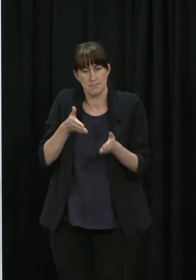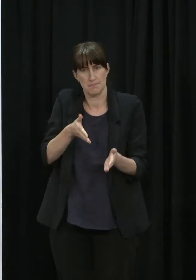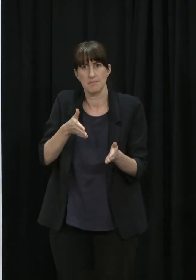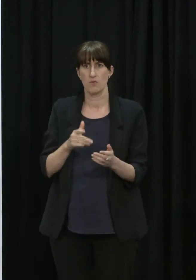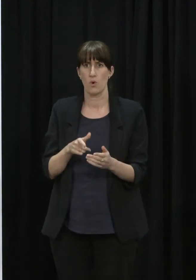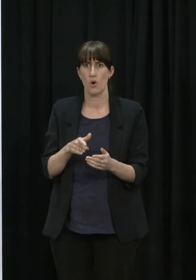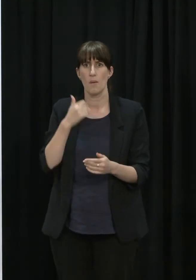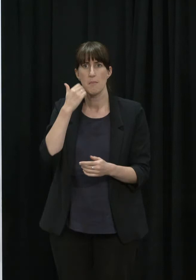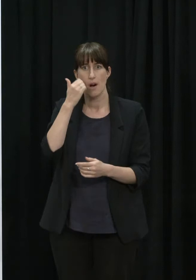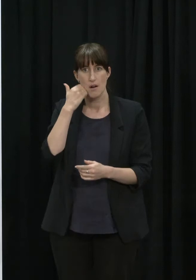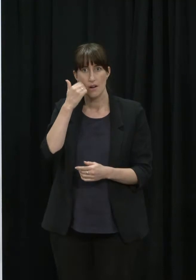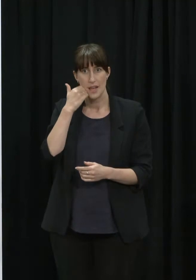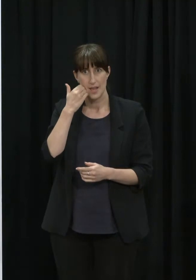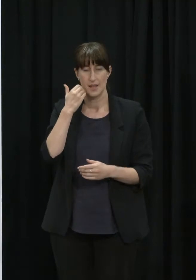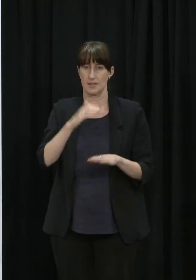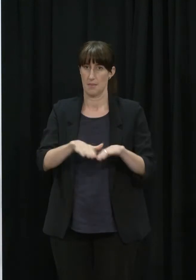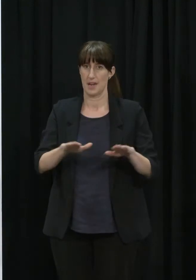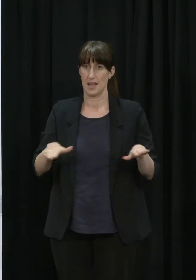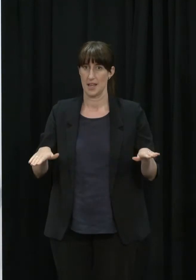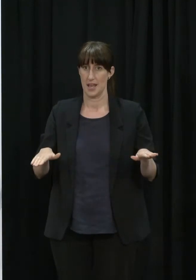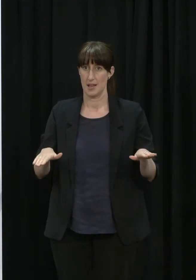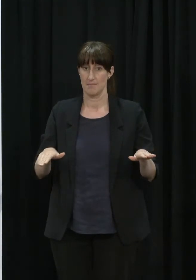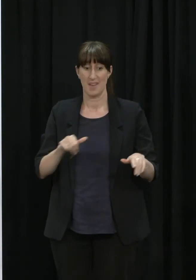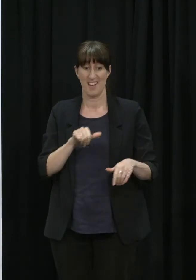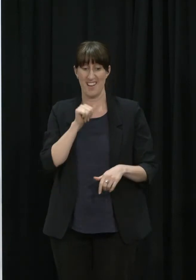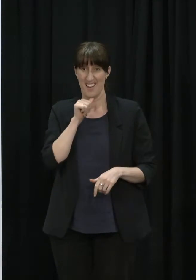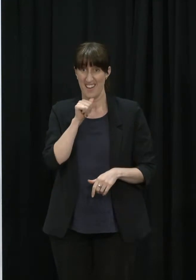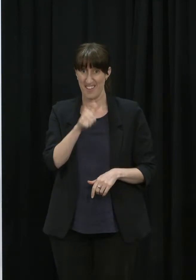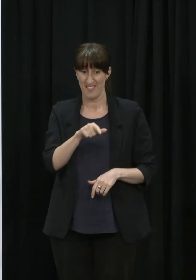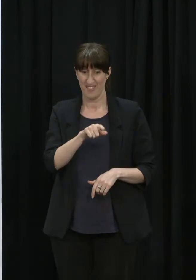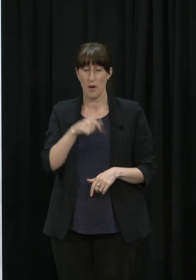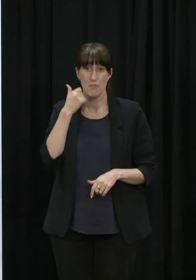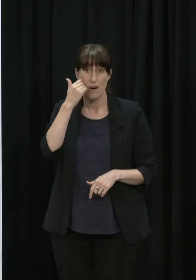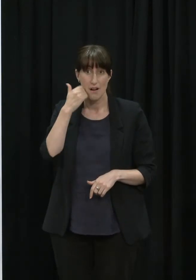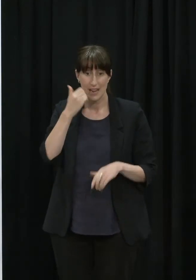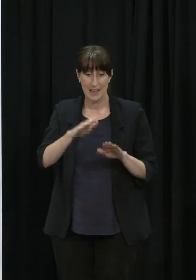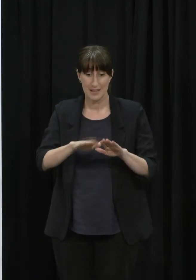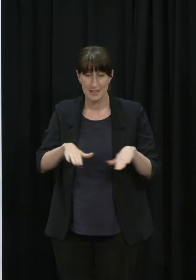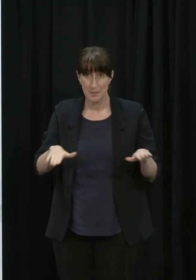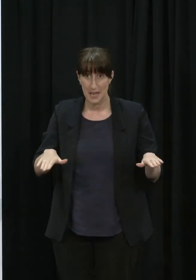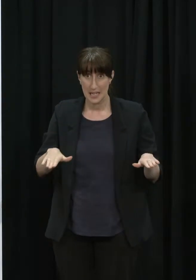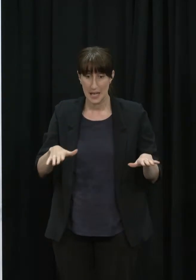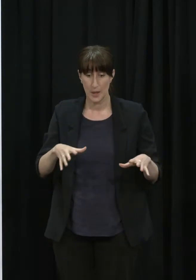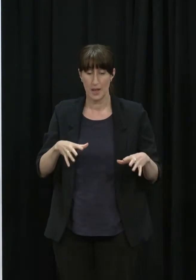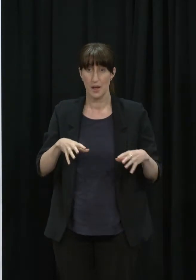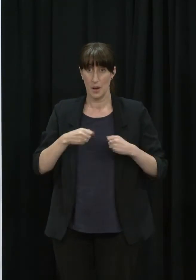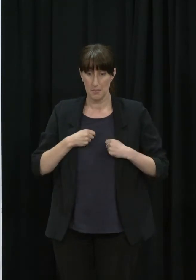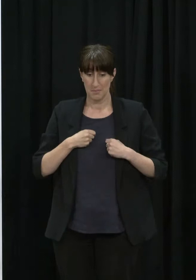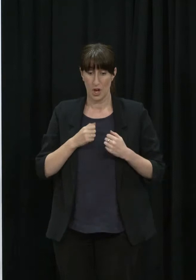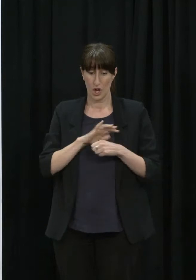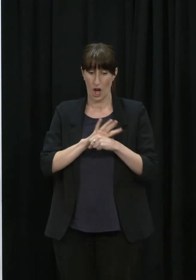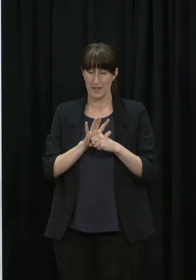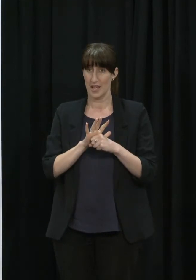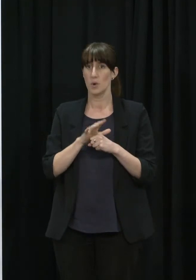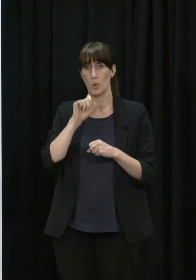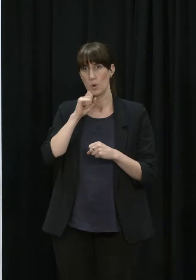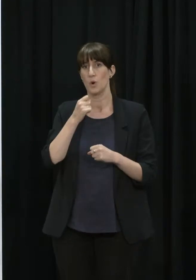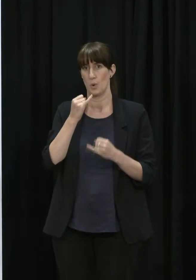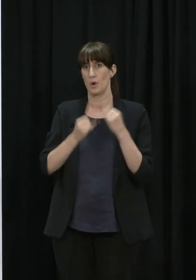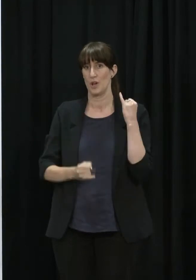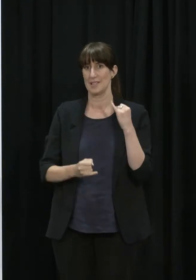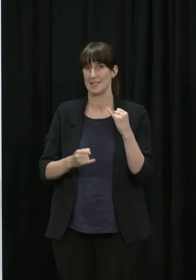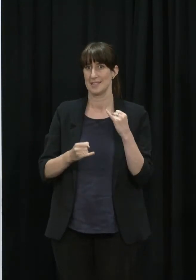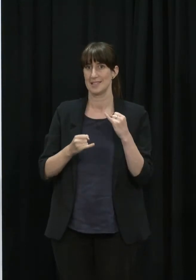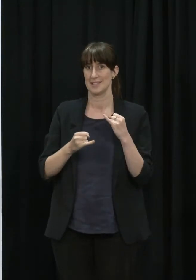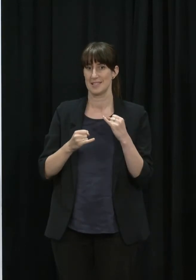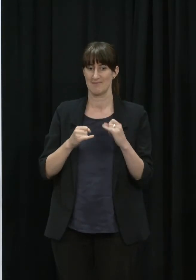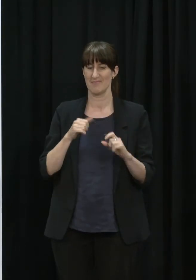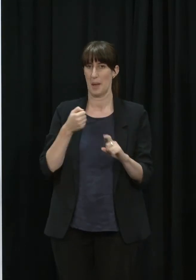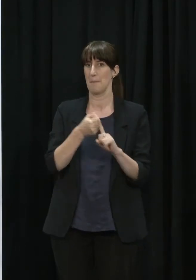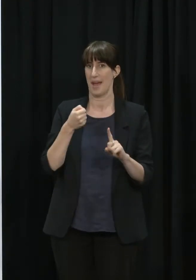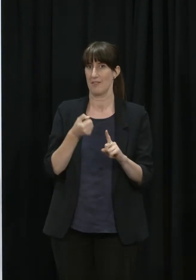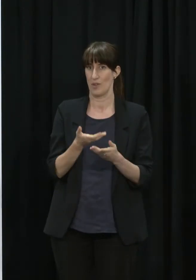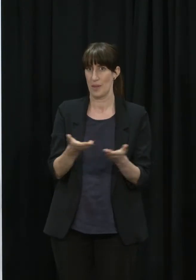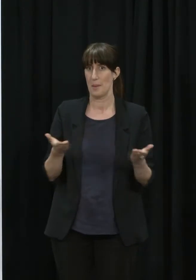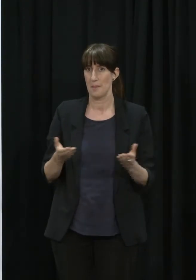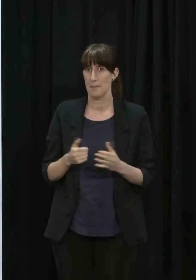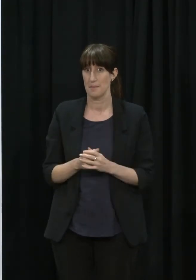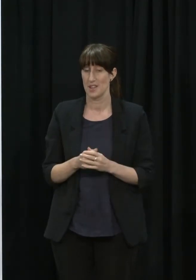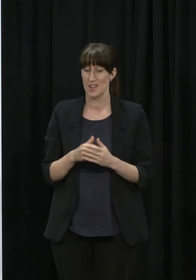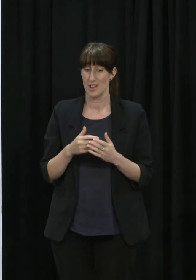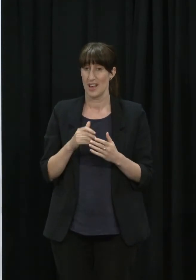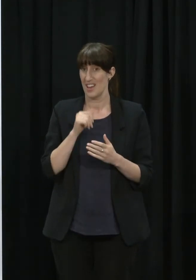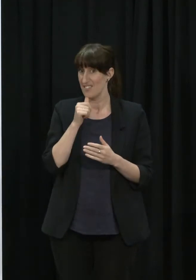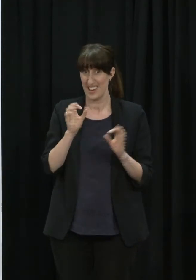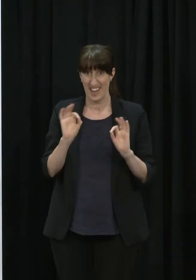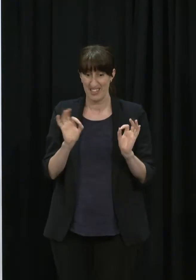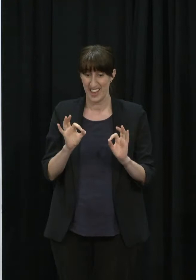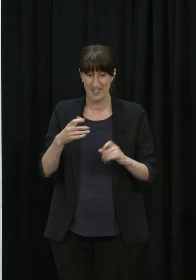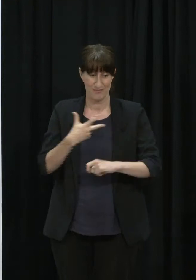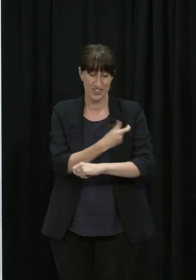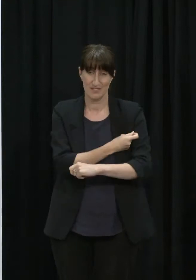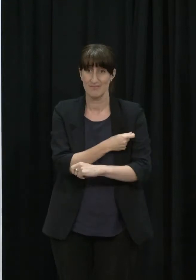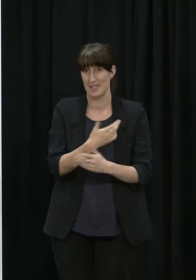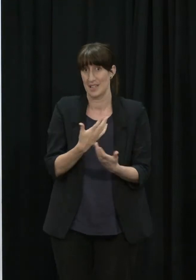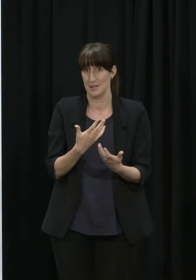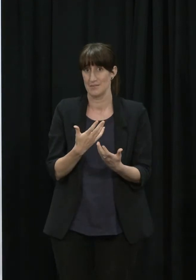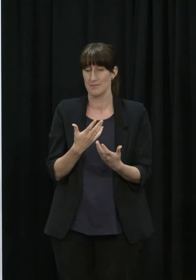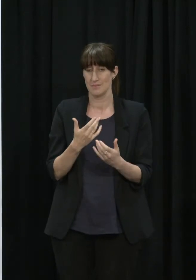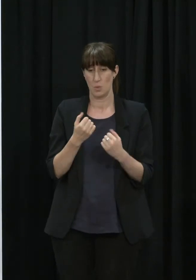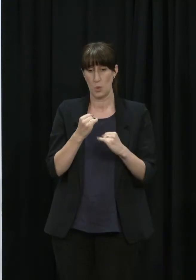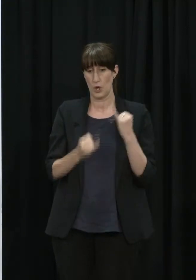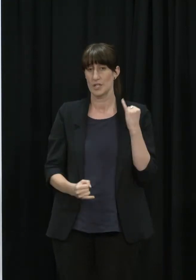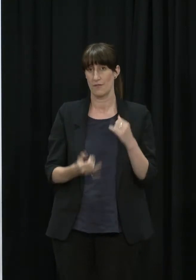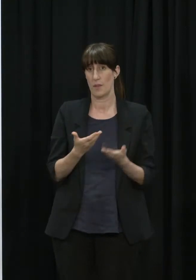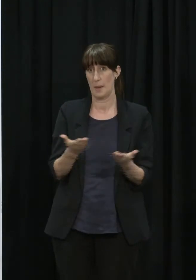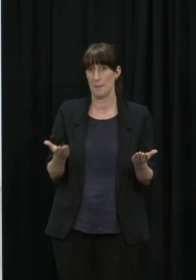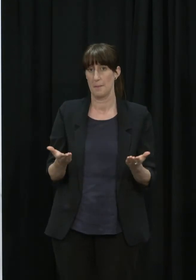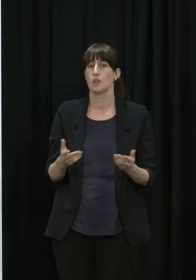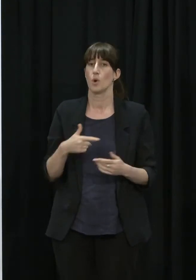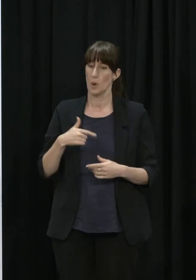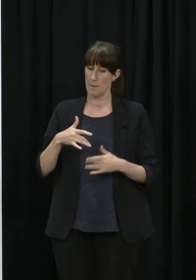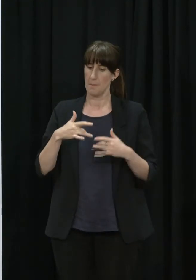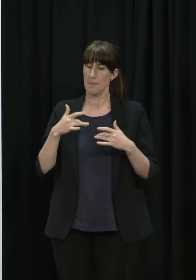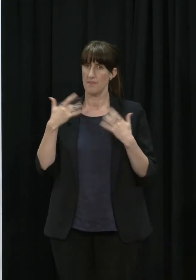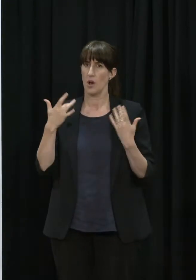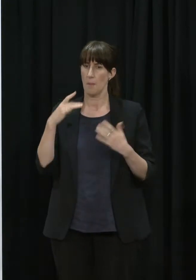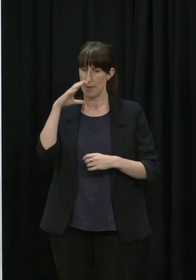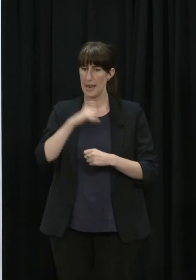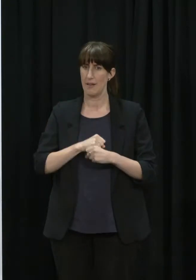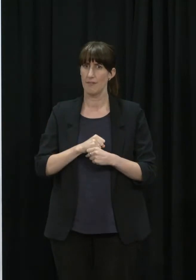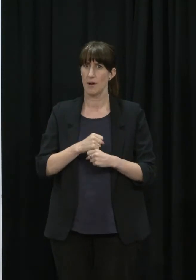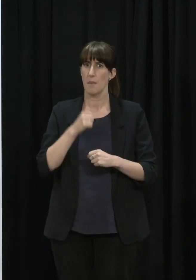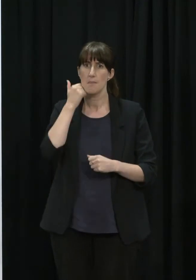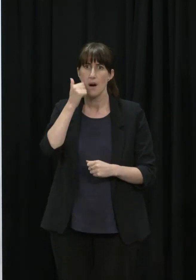Reo Maori) Paediatricians. --